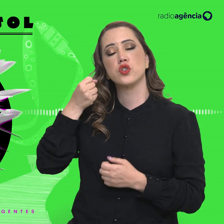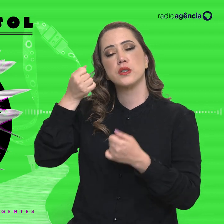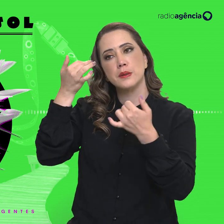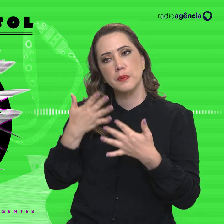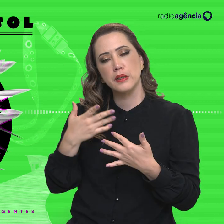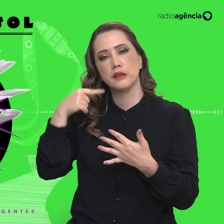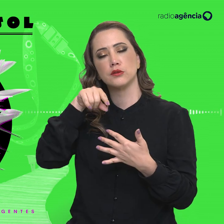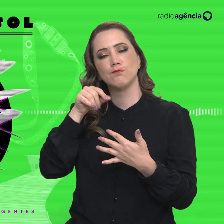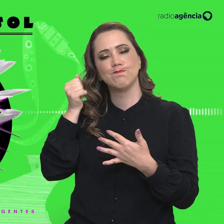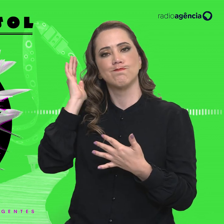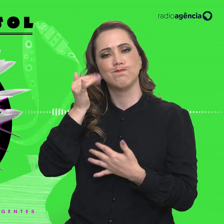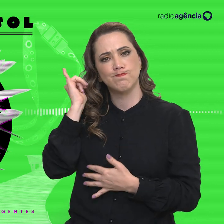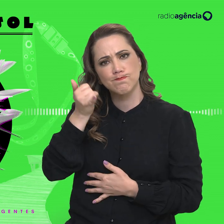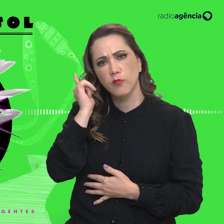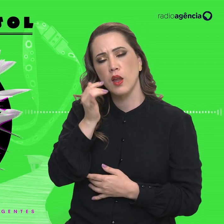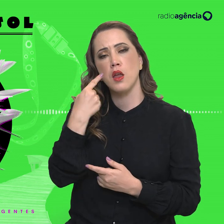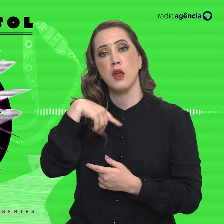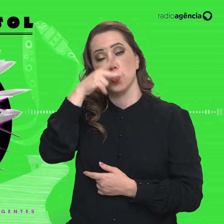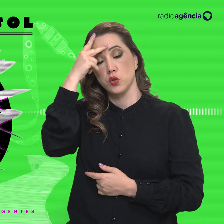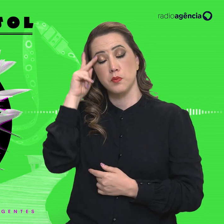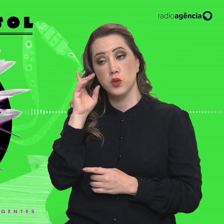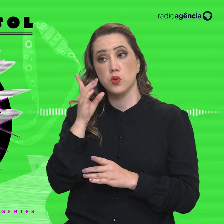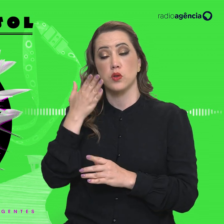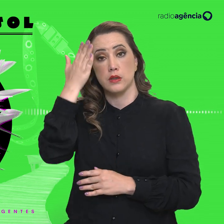que se descobriram neurodivergentes depois de adultas.